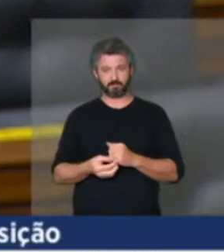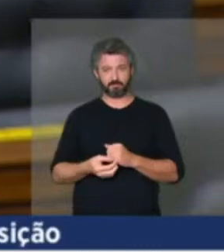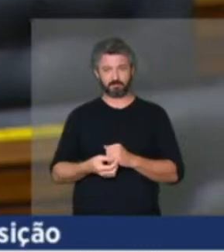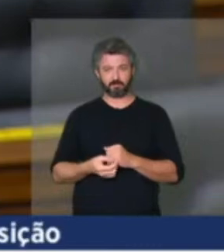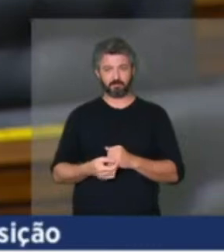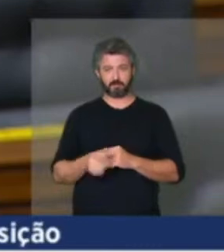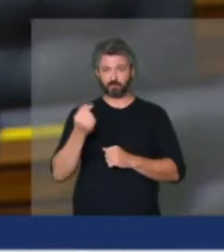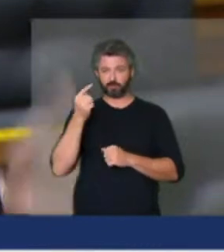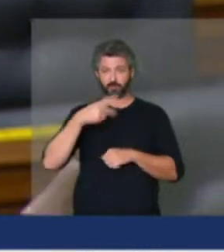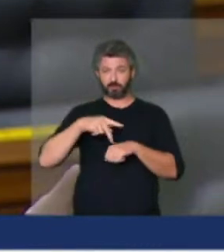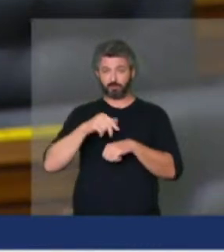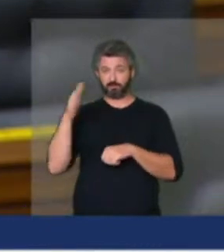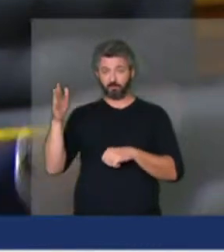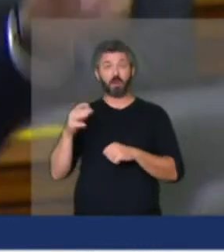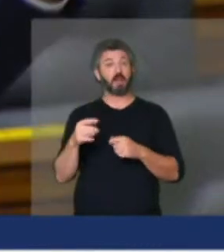ELE PRECISA EXPLICAR ISSO A OPOSIÇÃO VOTA SIM,